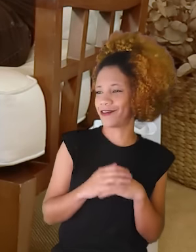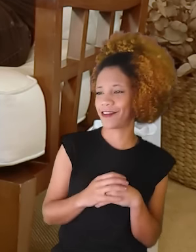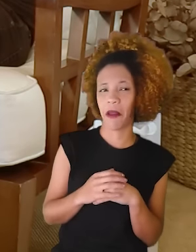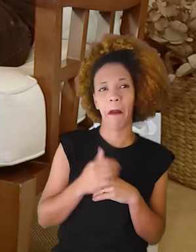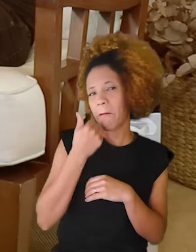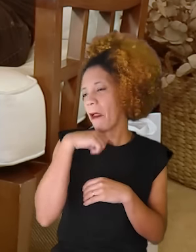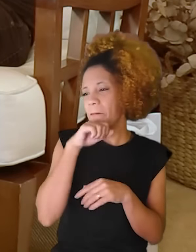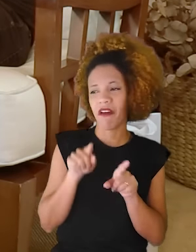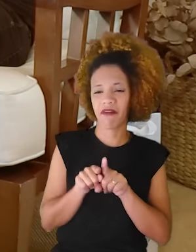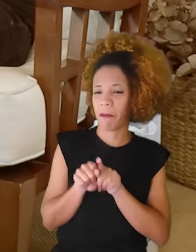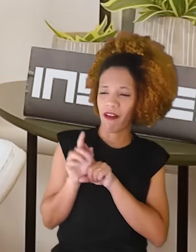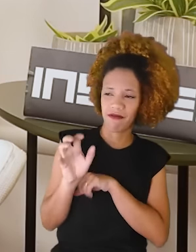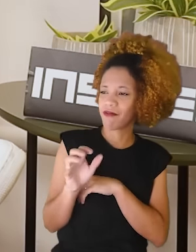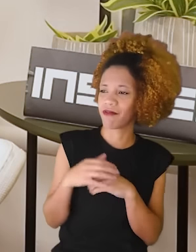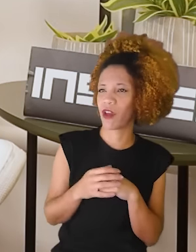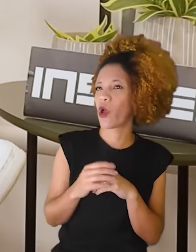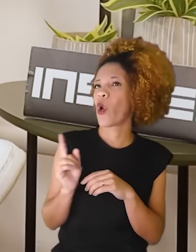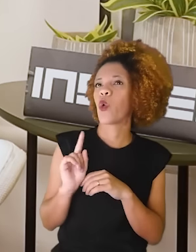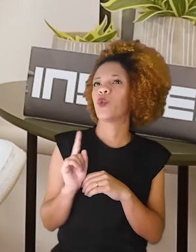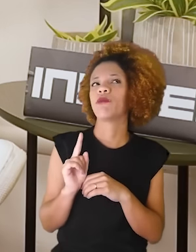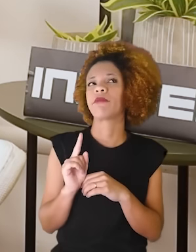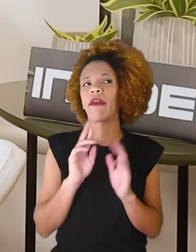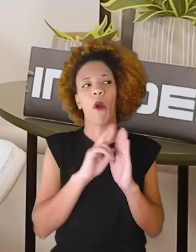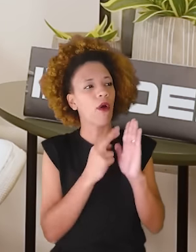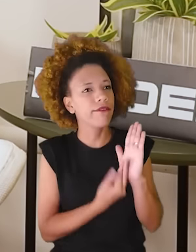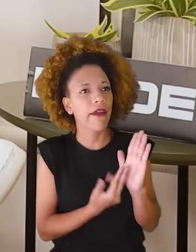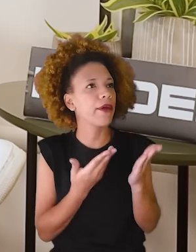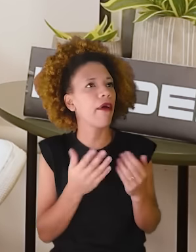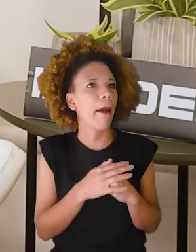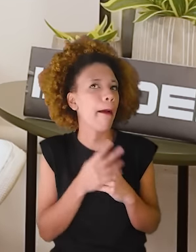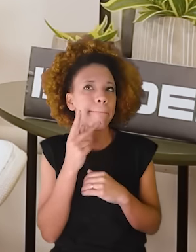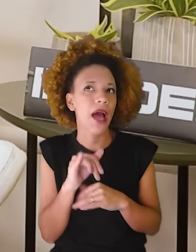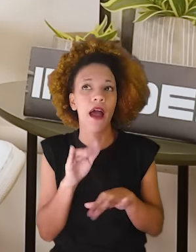mesmo minha mãe também tudo não é uma parada que tem roteiro que eu fala pai vamos Claro Às vezes